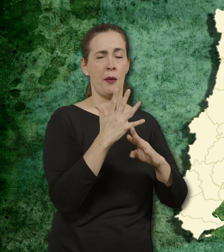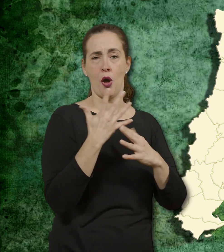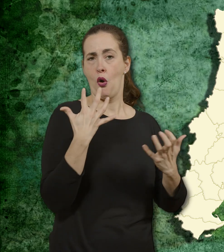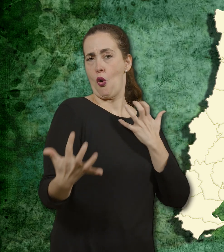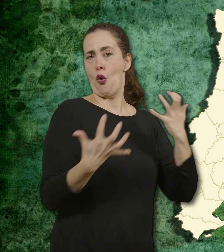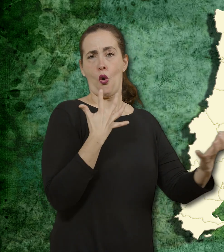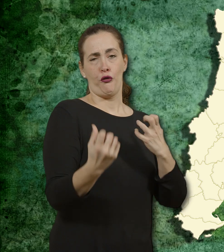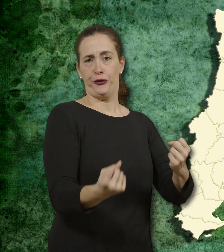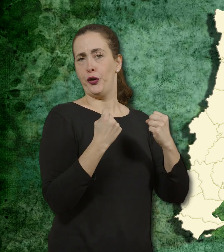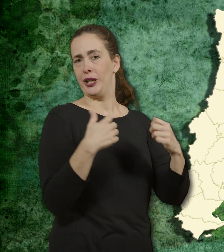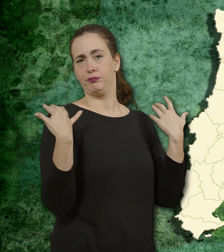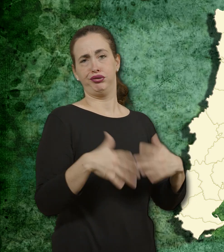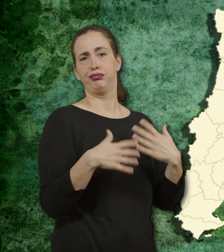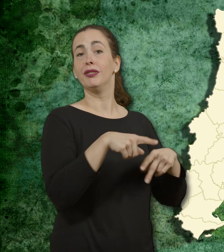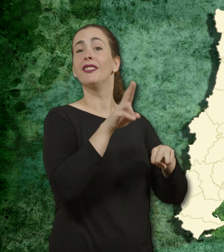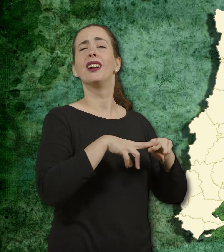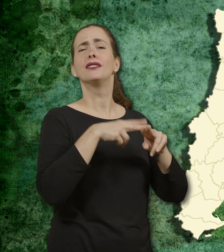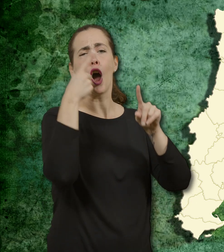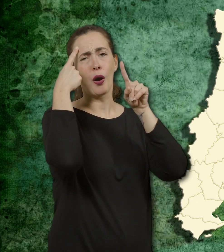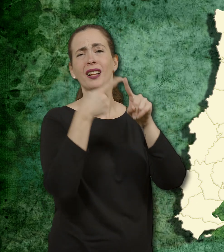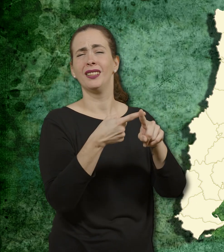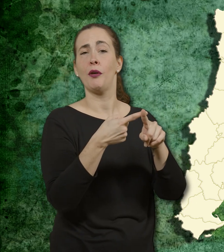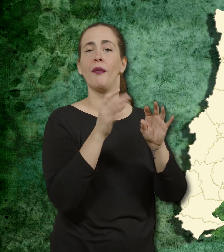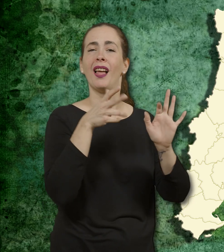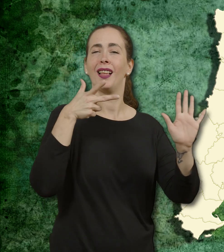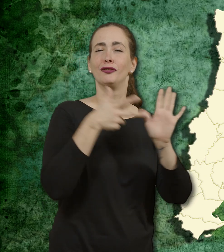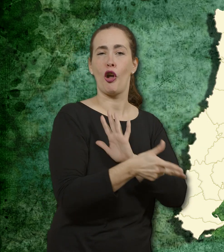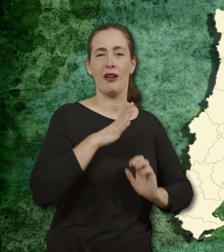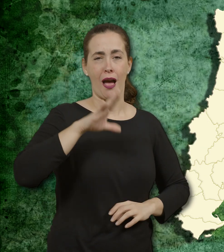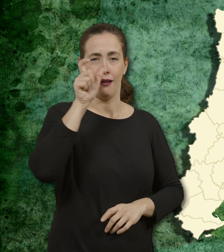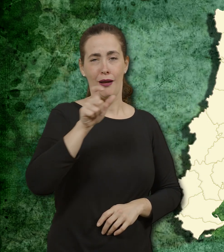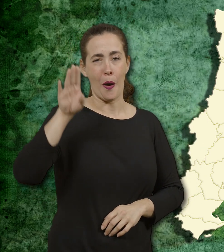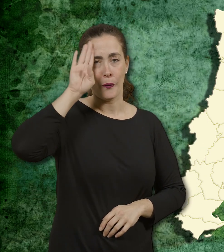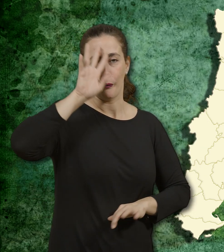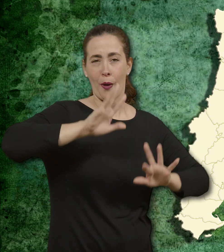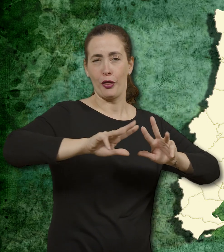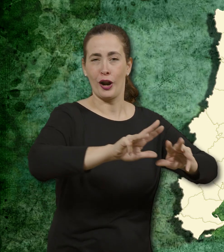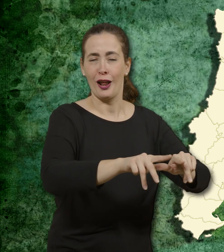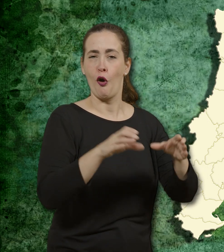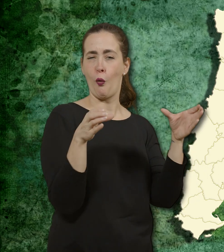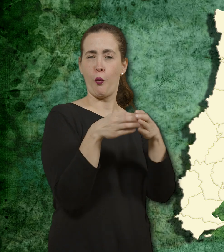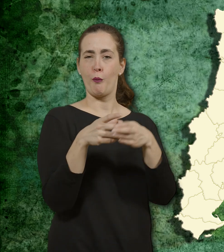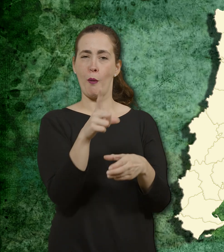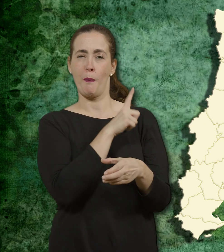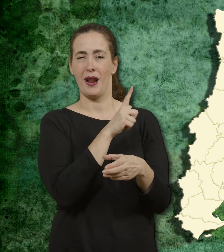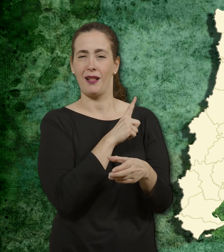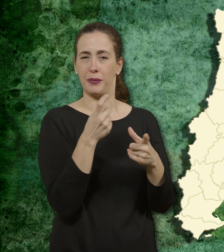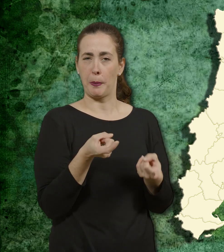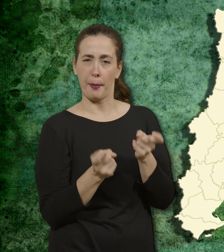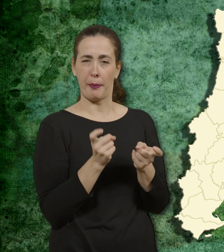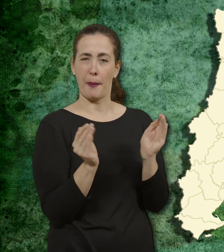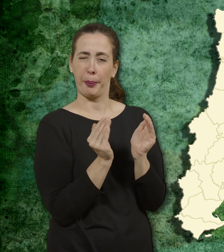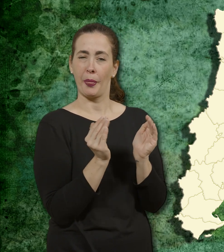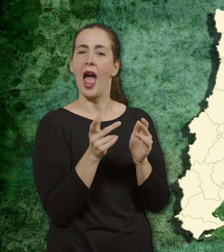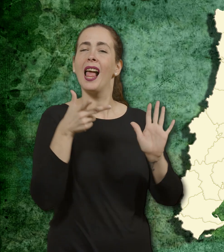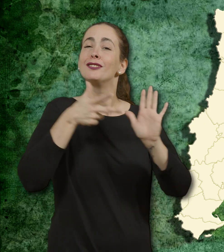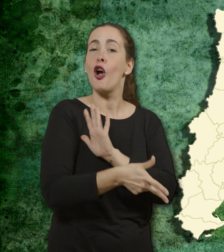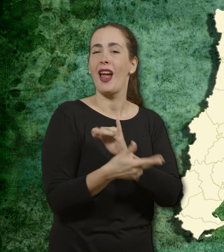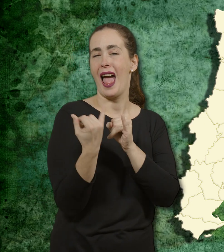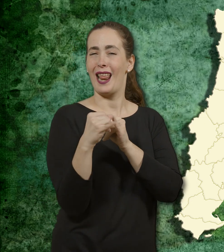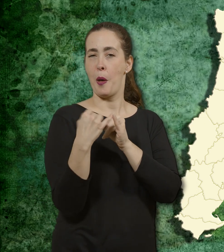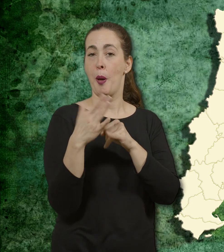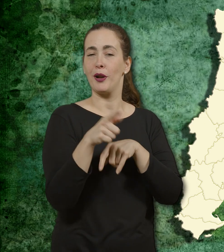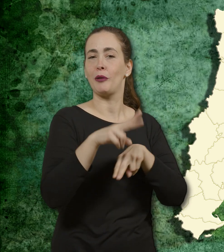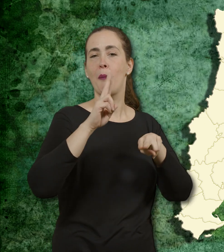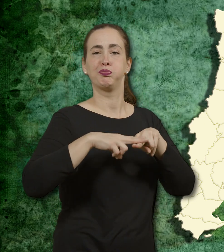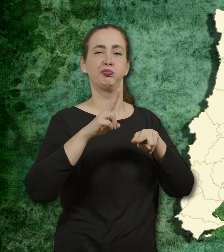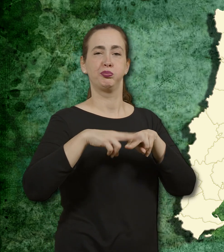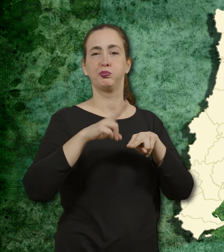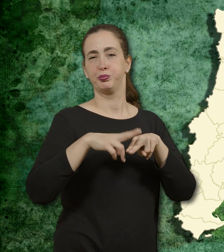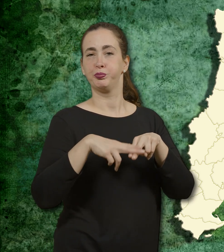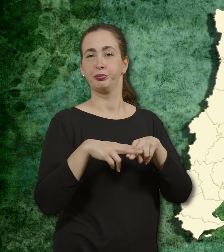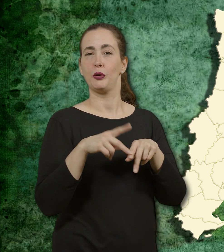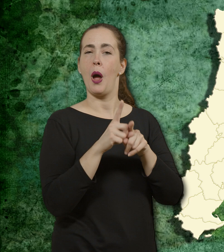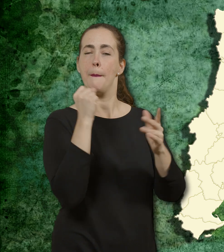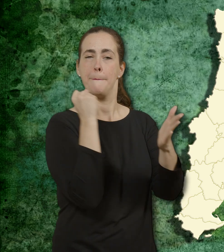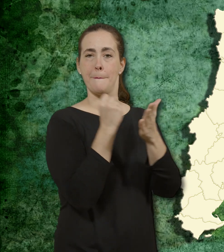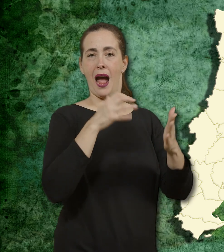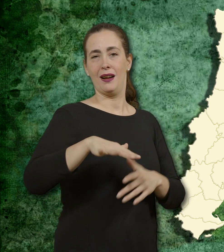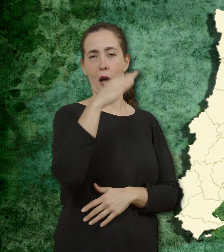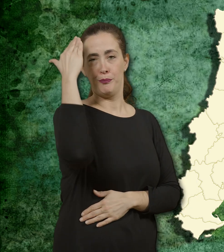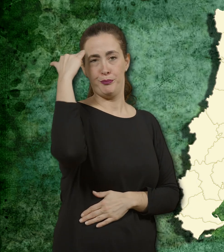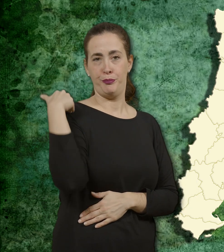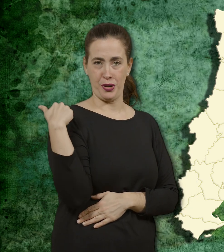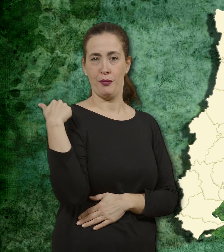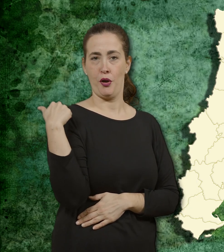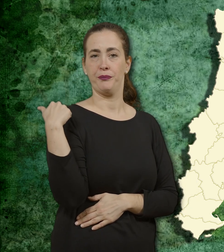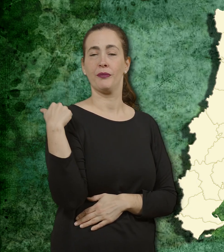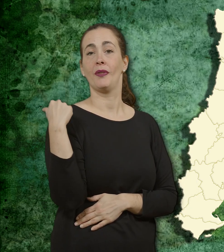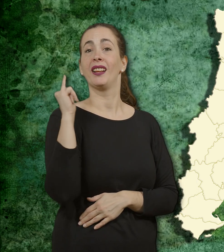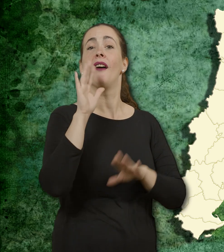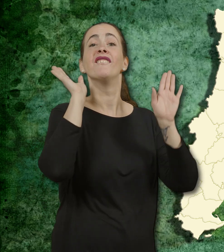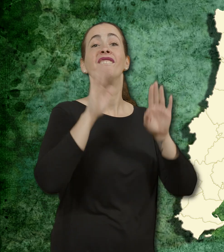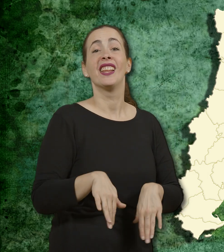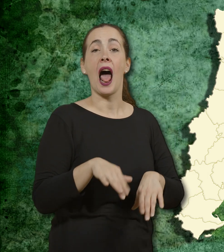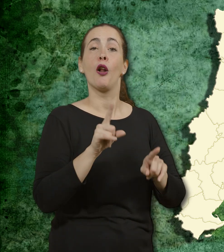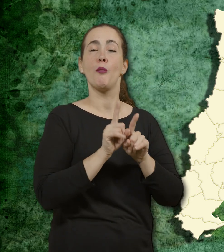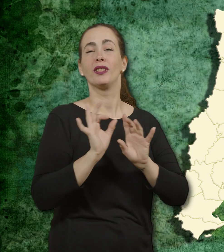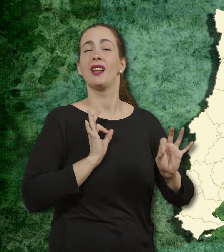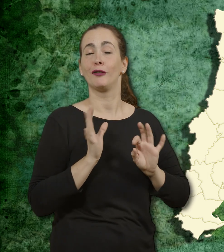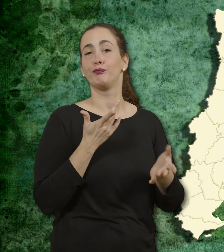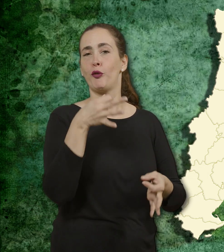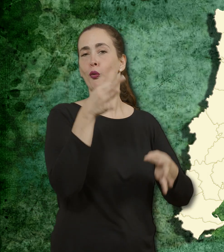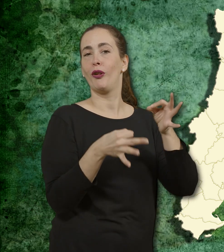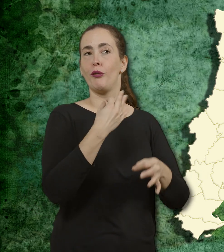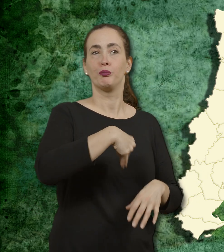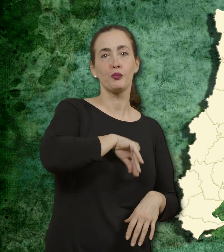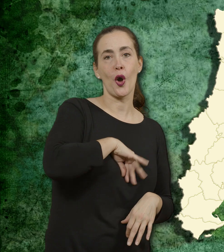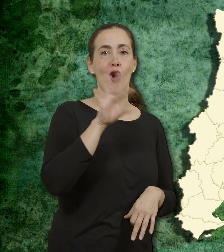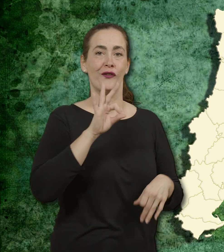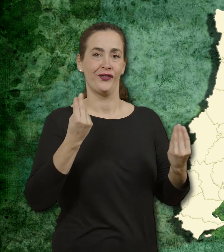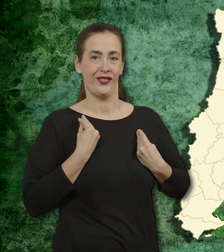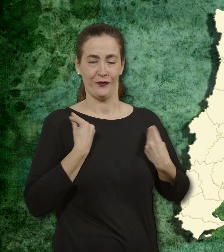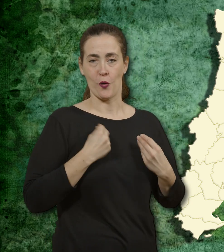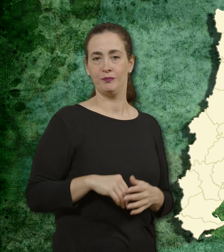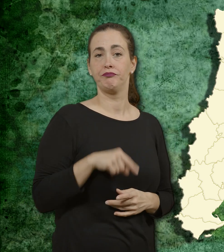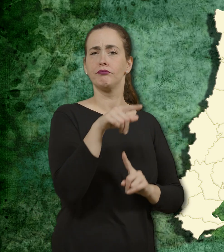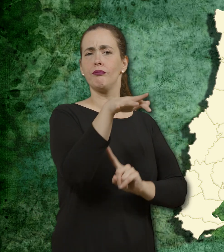que va marcar aquestes terres, i que s'acaba amb un judici a vida o mort.